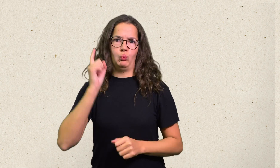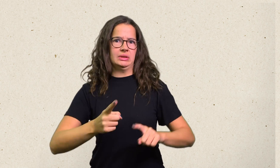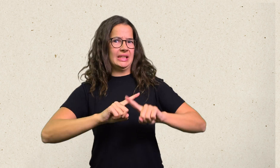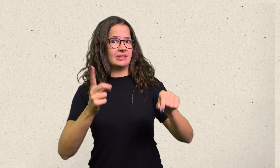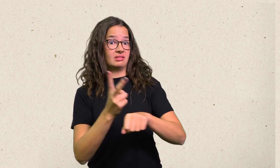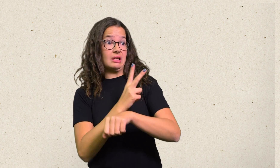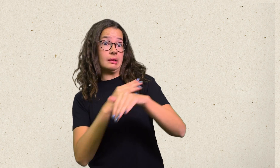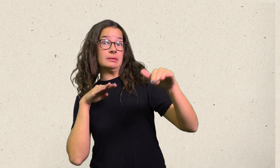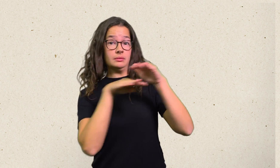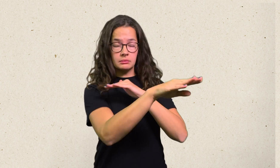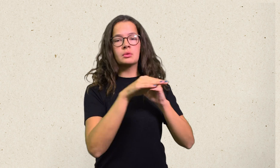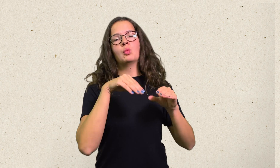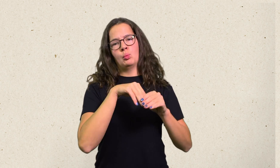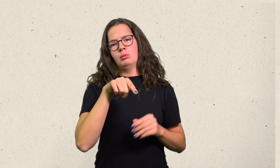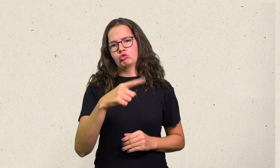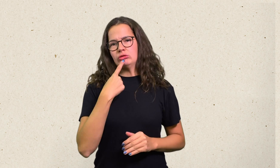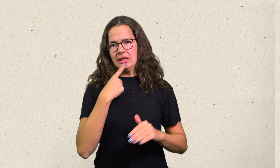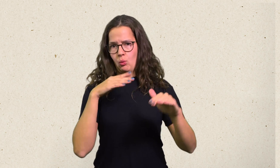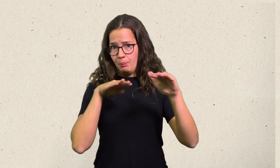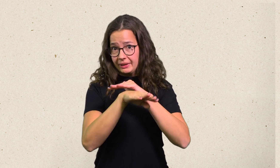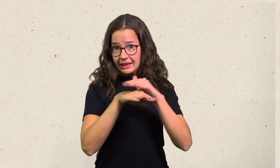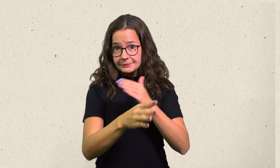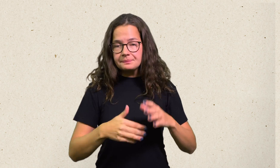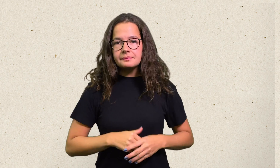kvůli kterým musí uprchnout do jiného státu. Takový člověk je uprchlík.